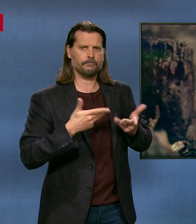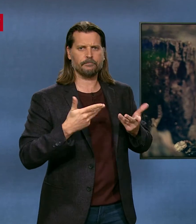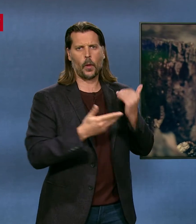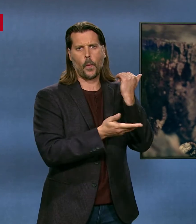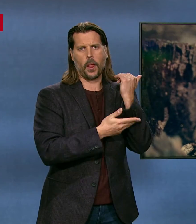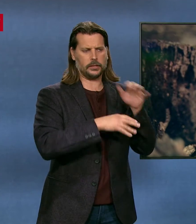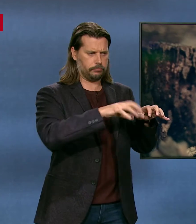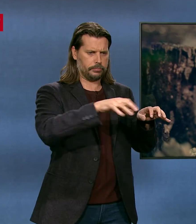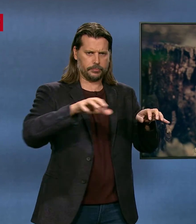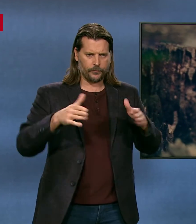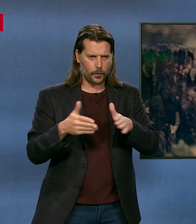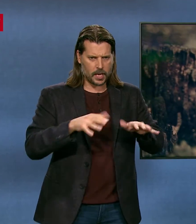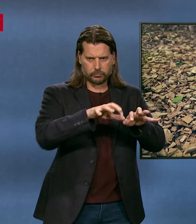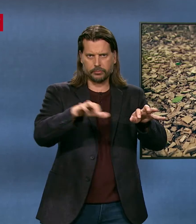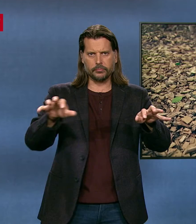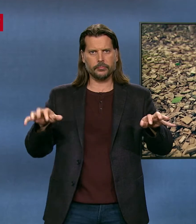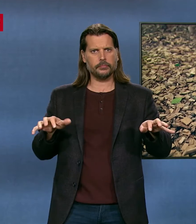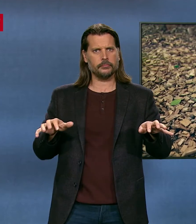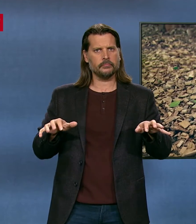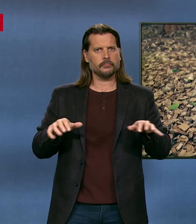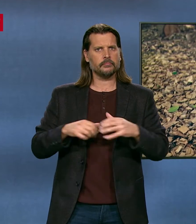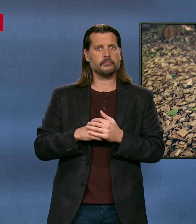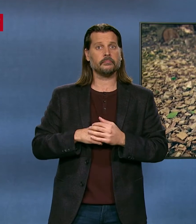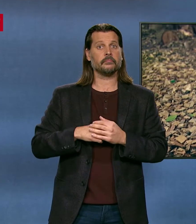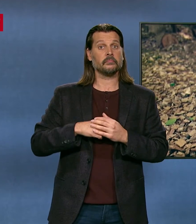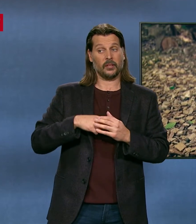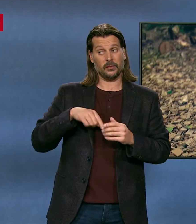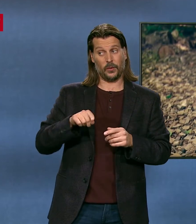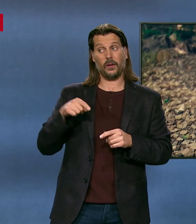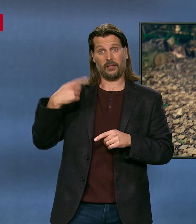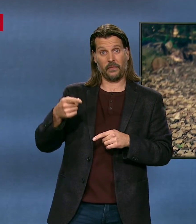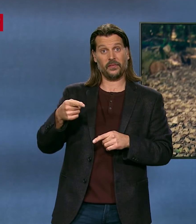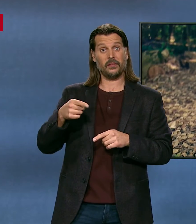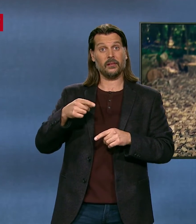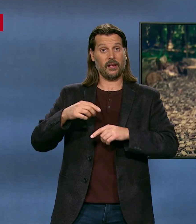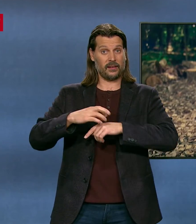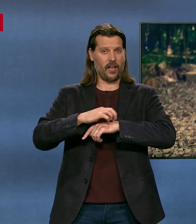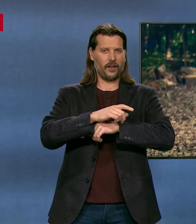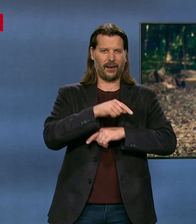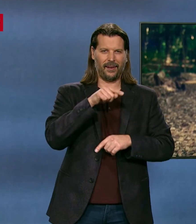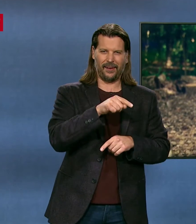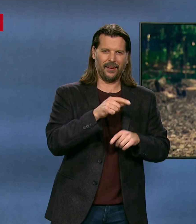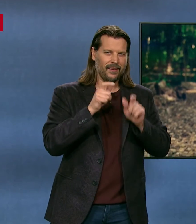als das Holz so vorzubereiten, damit die beiden Käferarten, der Hirsch- und der Nashornkäfer,